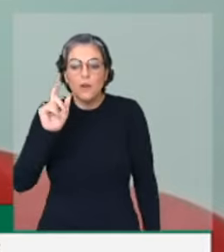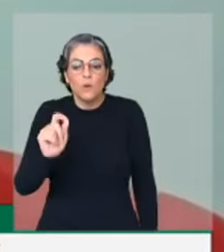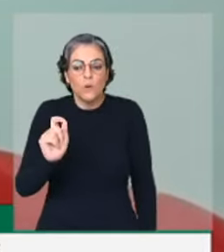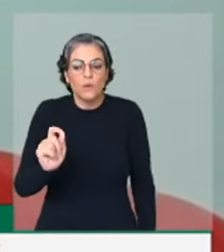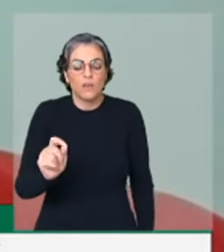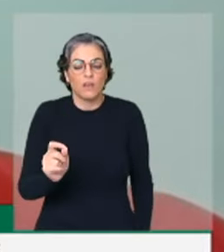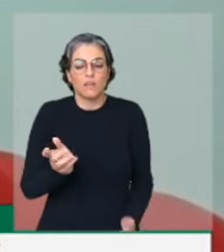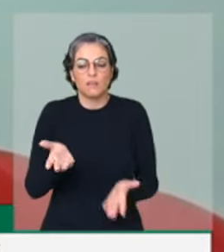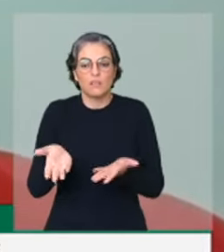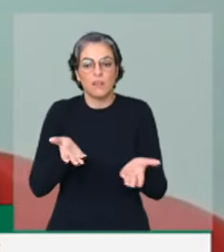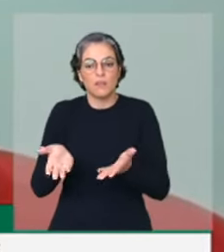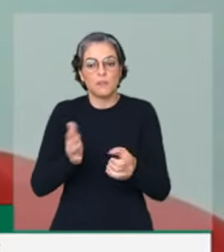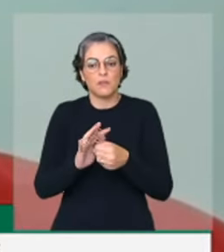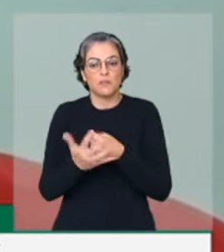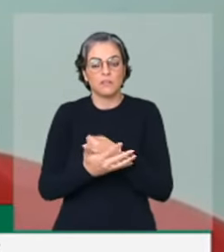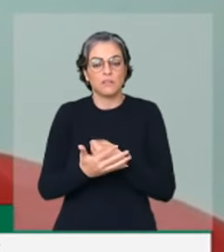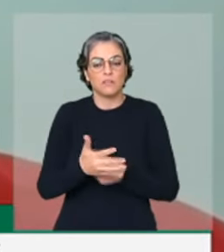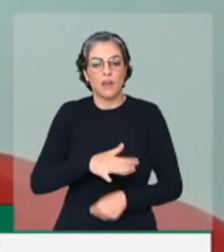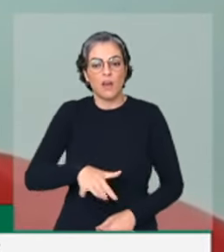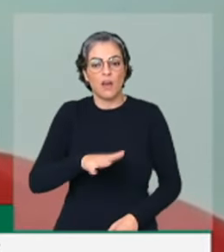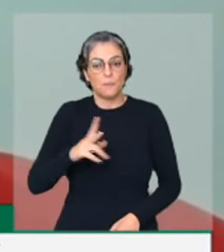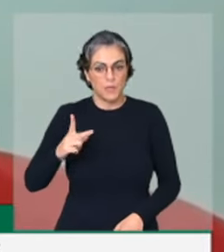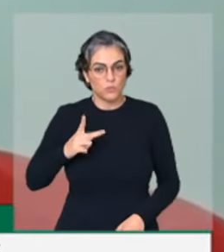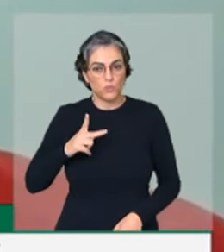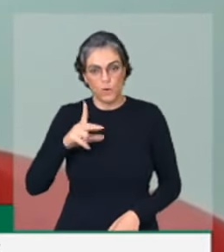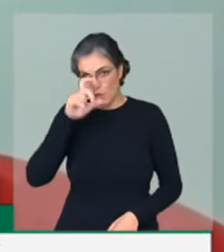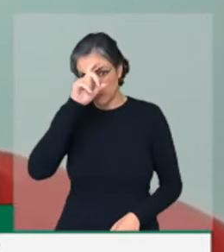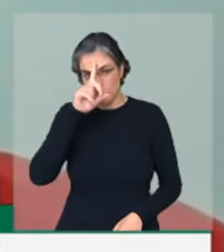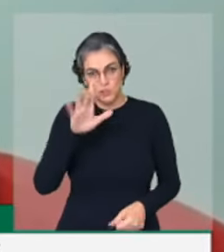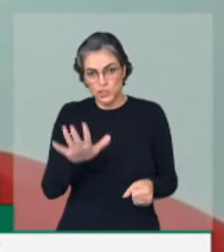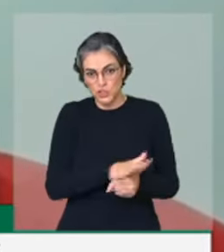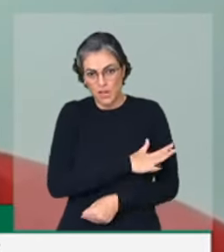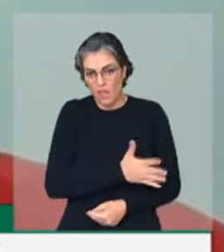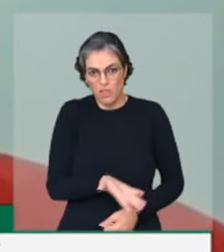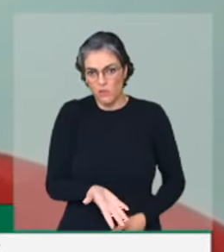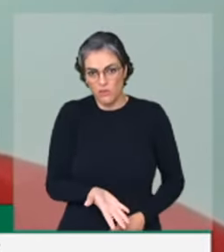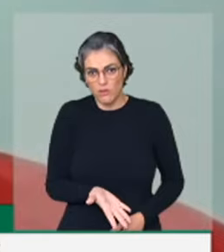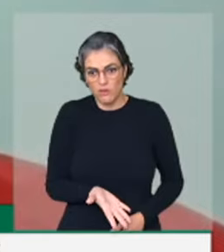PROJETO PODE ATÉ CONTRIBUIR PARA UMA CONVERSÃO DE LEITOS, VOCÊ TEM HOJE HOSPITAIS... QUE ESTÃO COM LEITOS QUE NÃO